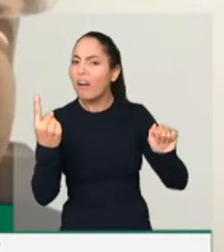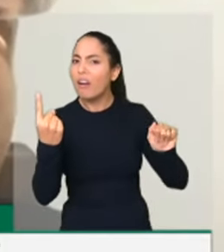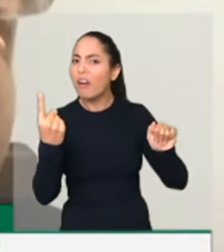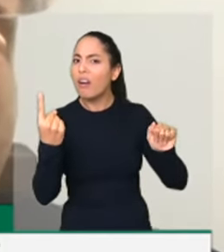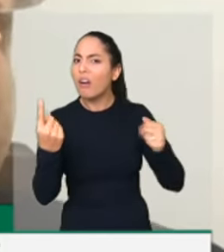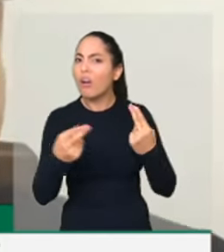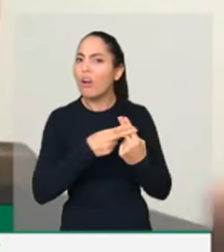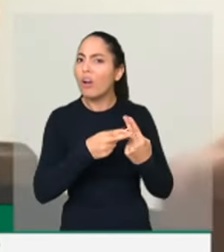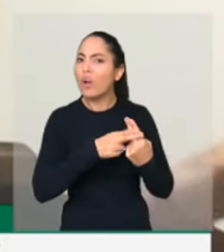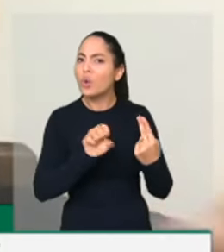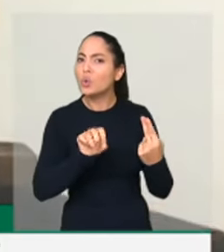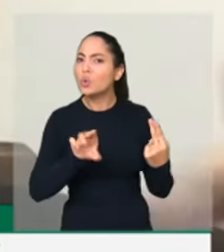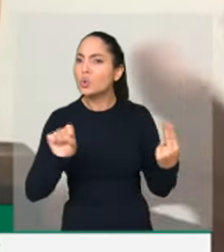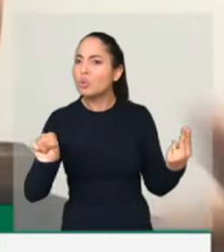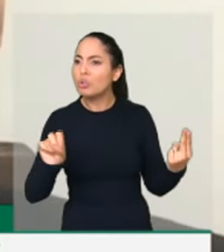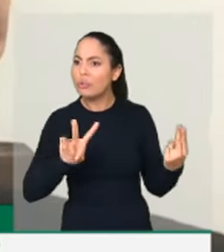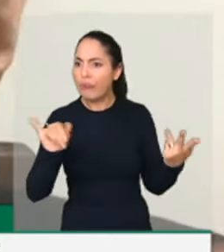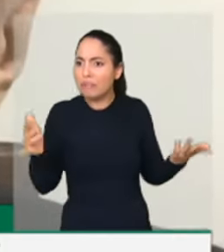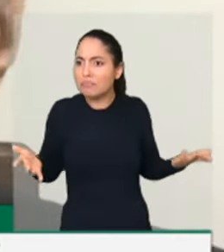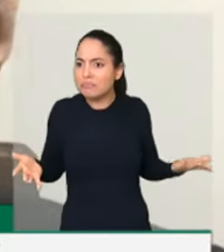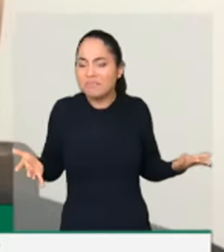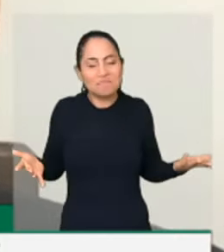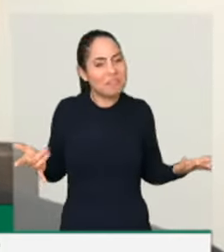O. EU QUERIA SABER SE ALGUM PARLAMENTAR EU QUERO FAZER A PERGUNTA RESPEITOSAMENTE, TEM